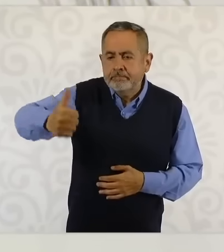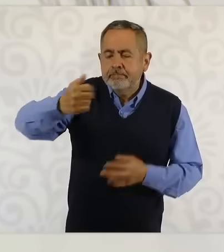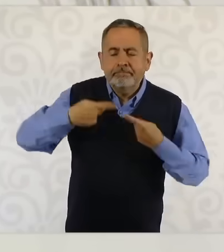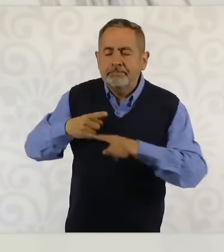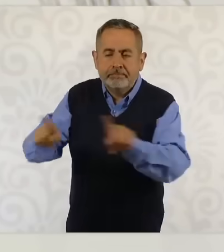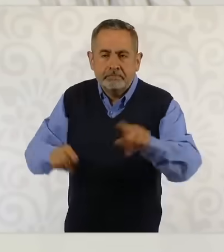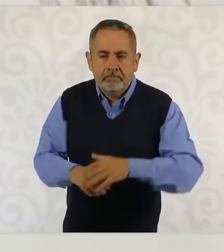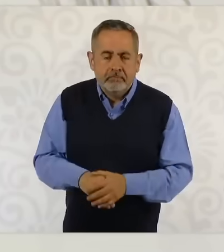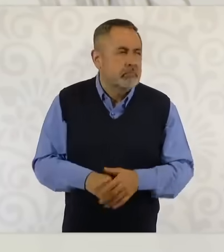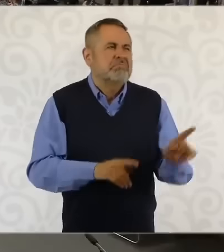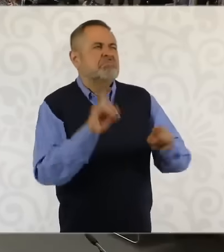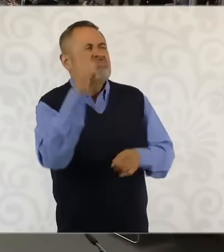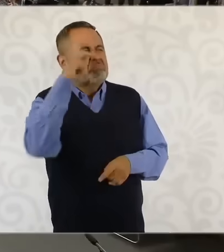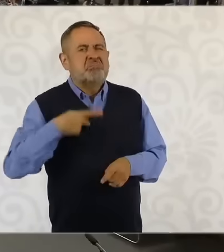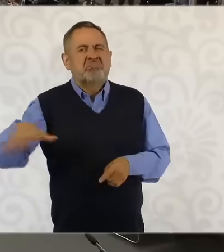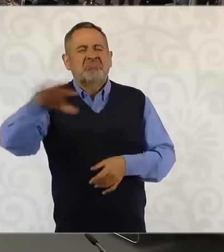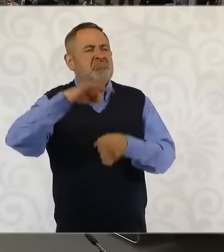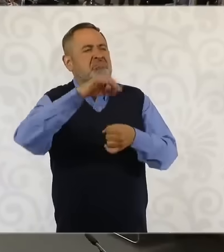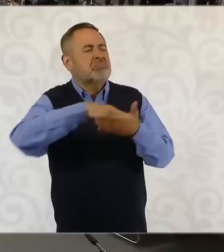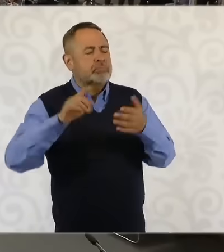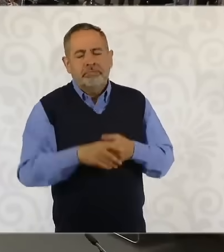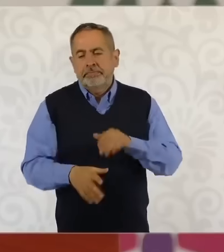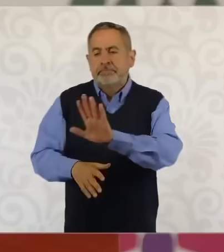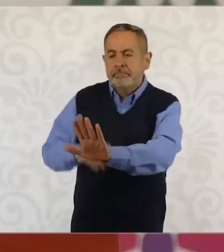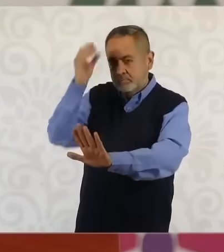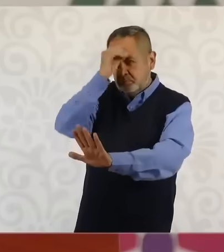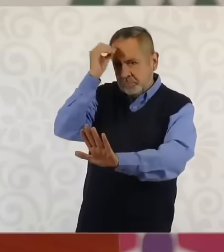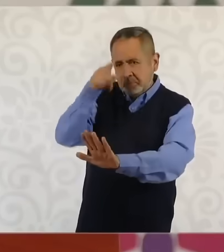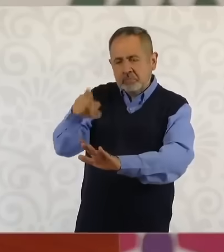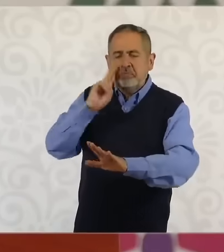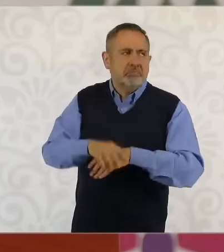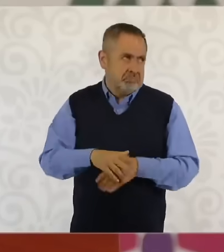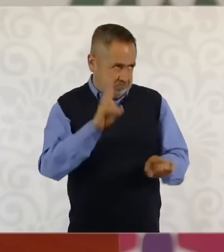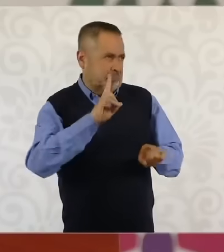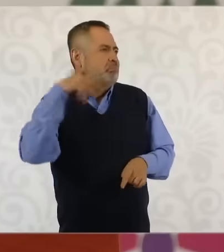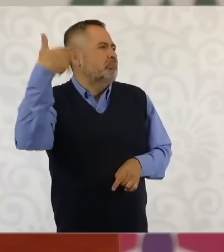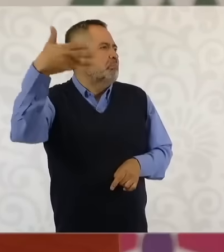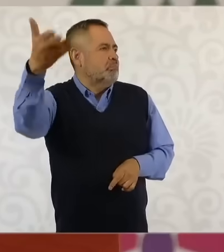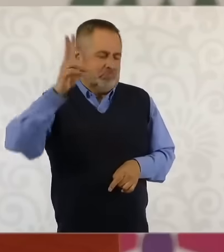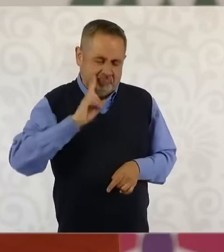eligió a sus jueces magistrados y ministros ya lo vamos a ver ya lo veremos en en la en